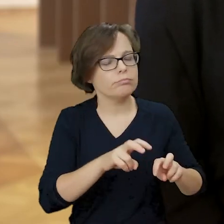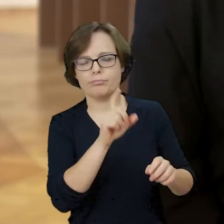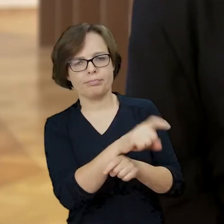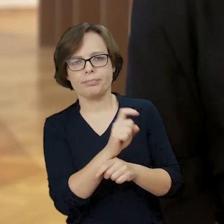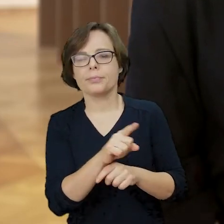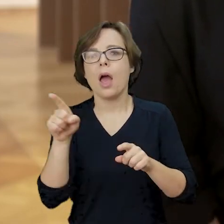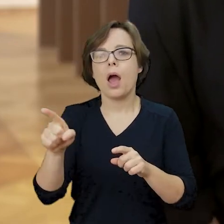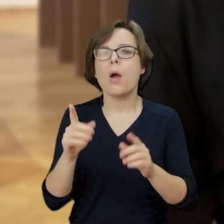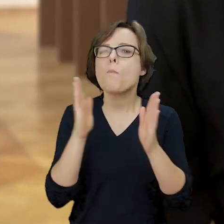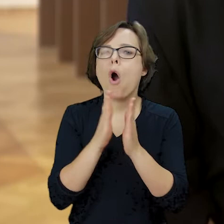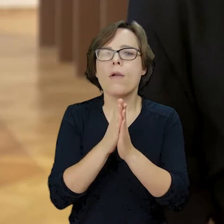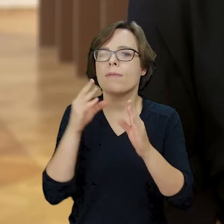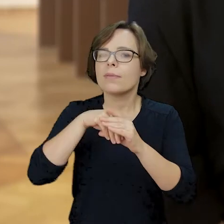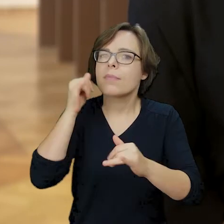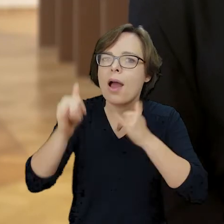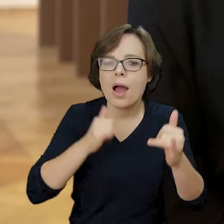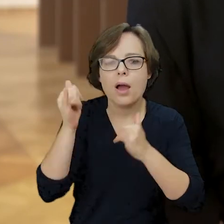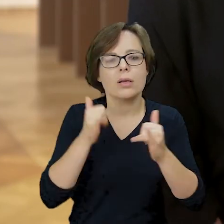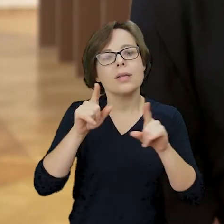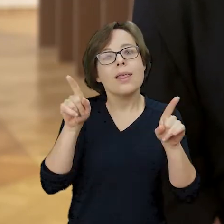i koncepcja pośrednictwa między bogiem i ludźmi.